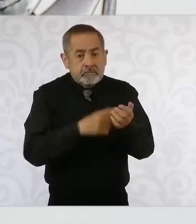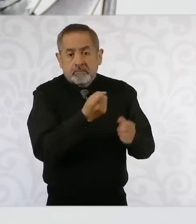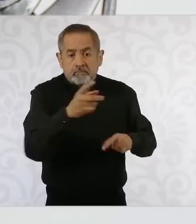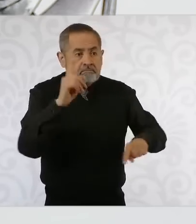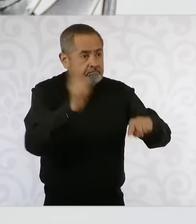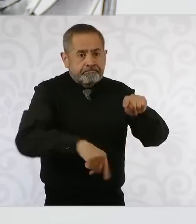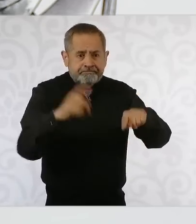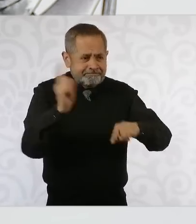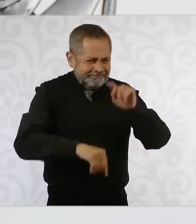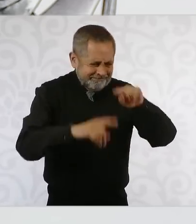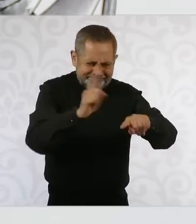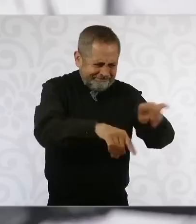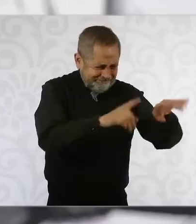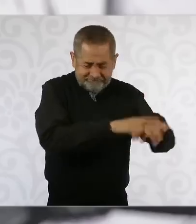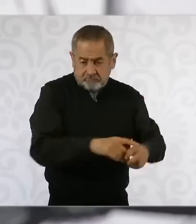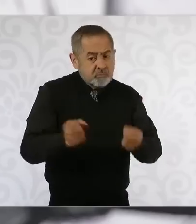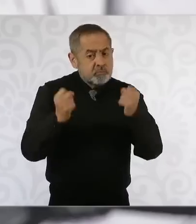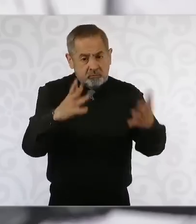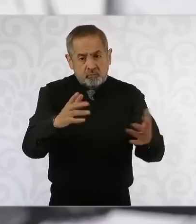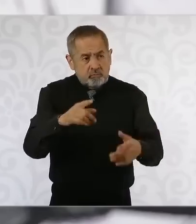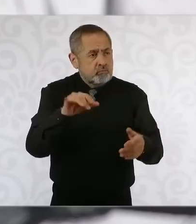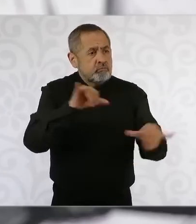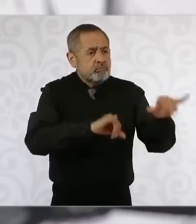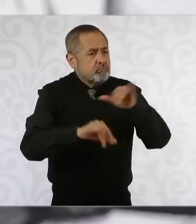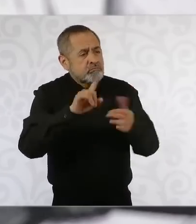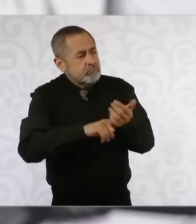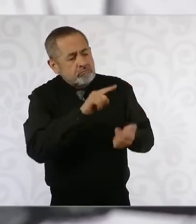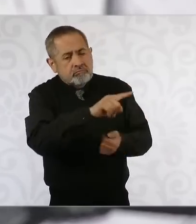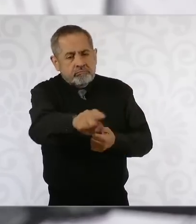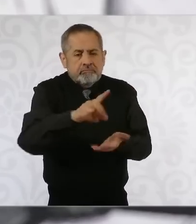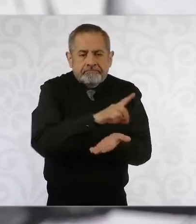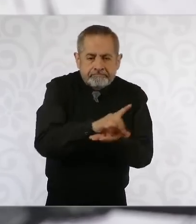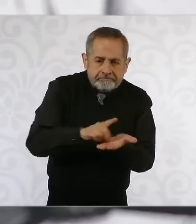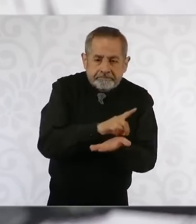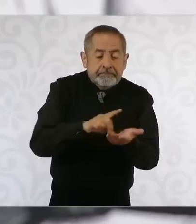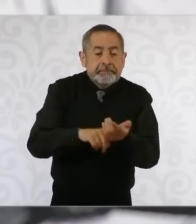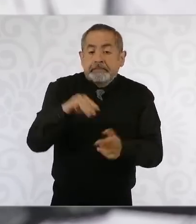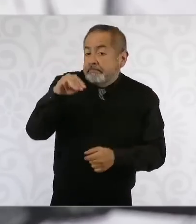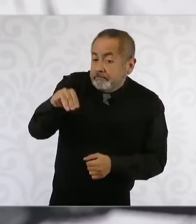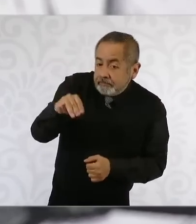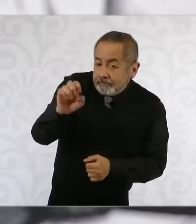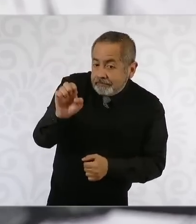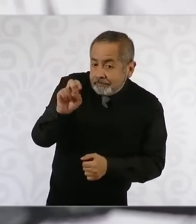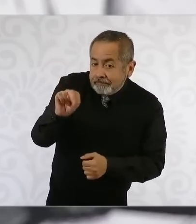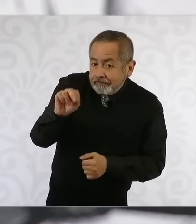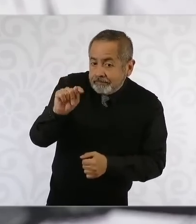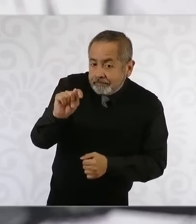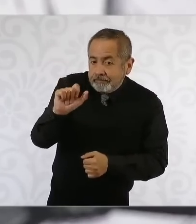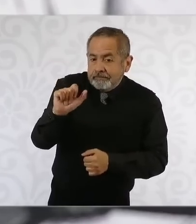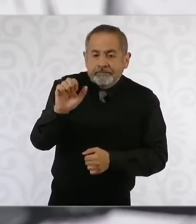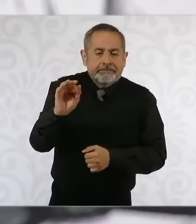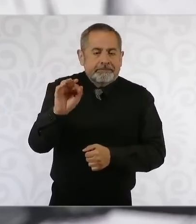laboratorios en nuestro país relacionados con la producción de metanfetaminas lo que